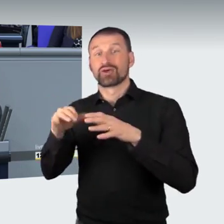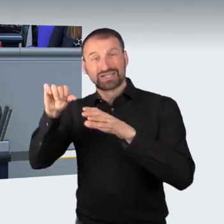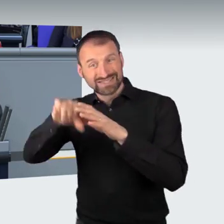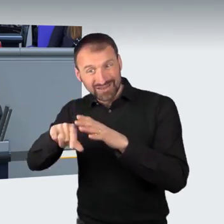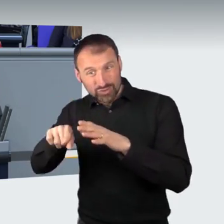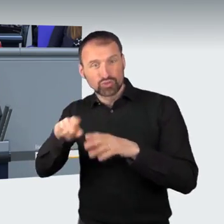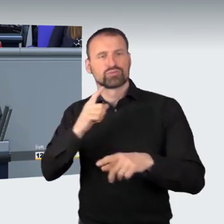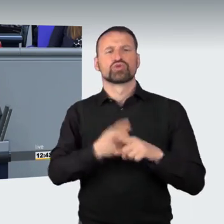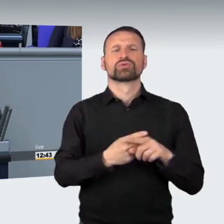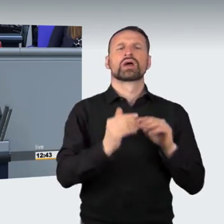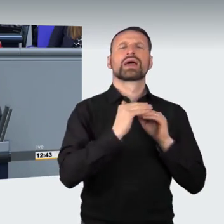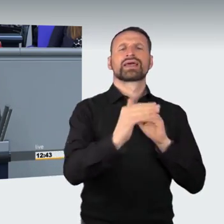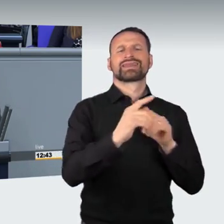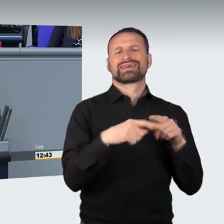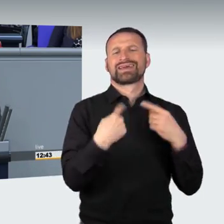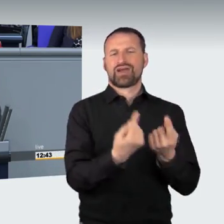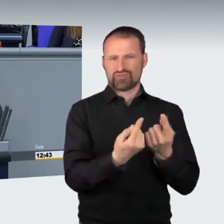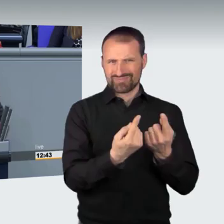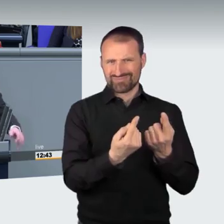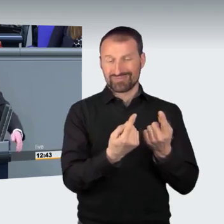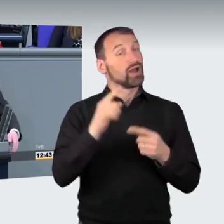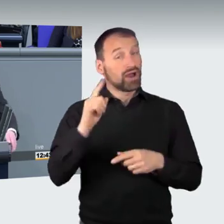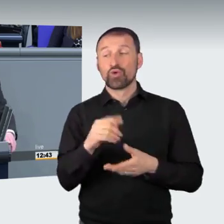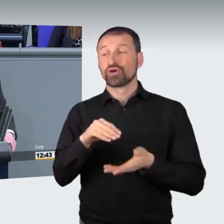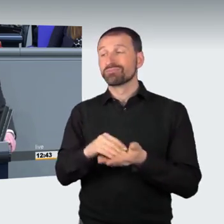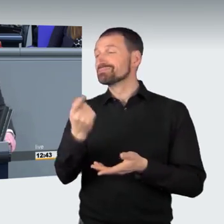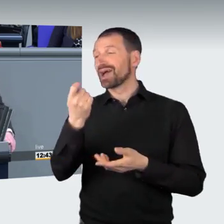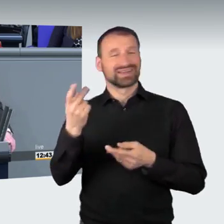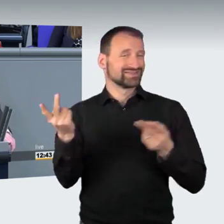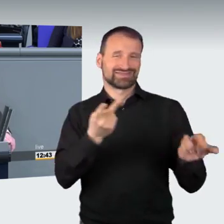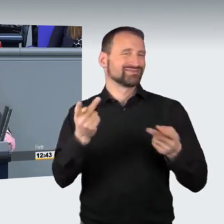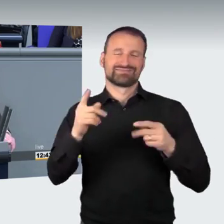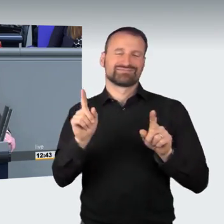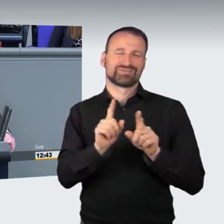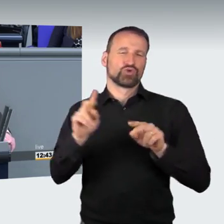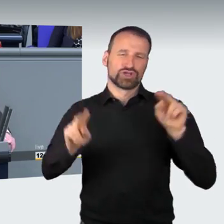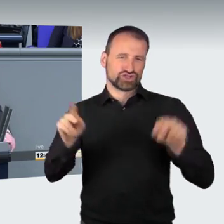und damit zusätzliche Wohnungen in den urbanen Zentren zu schaffen.